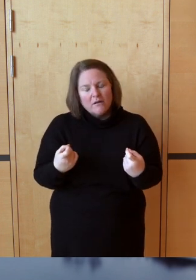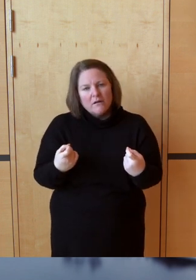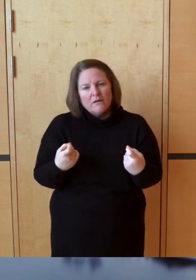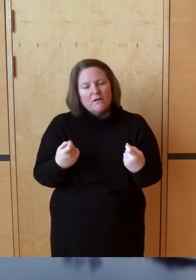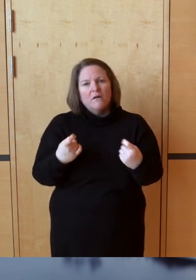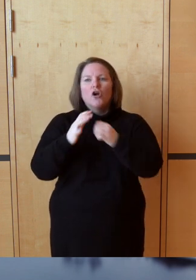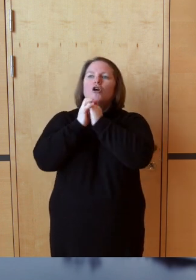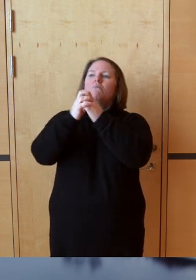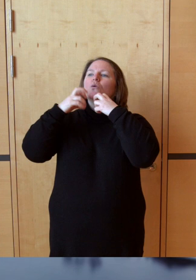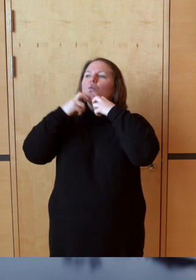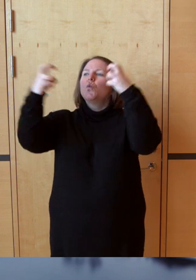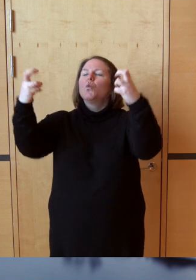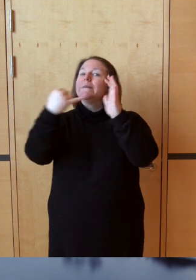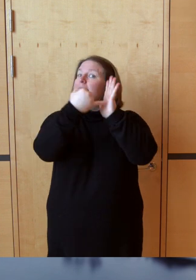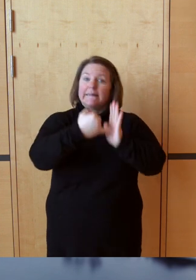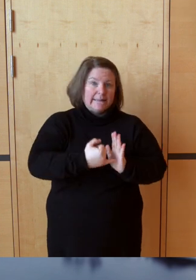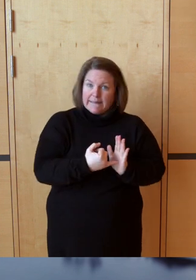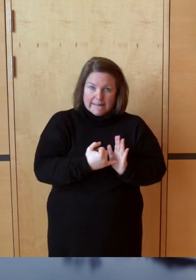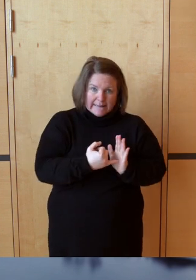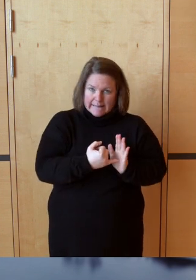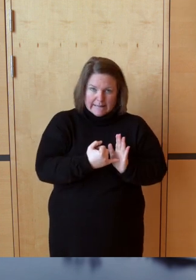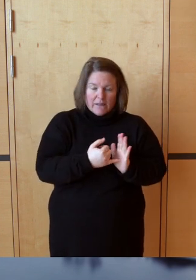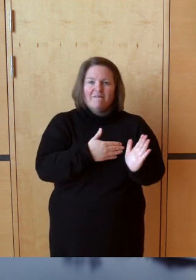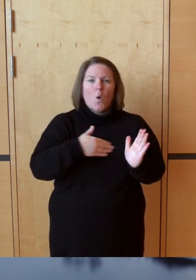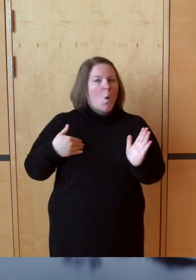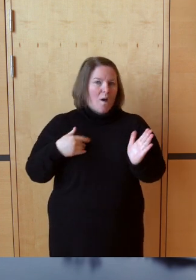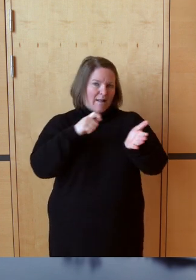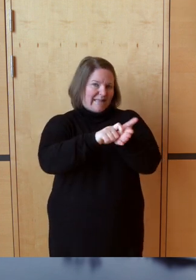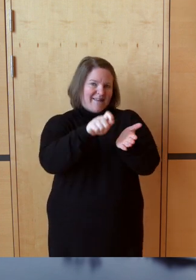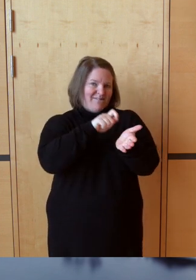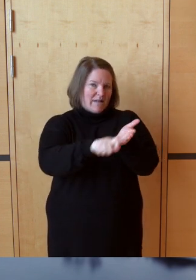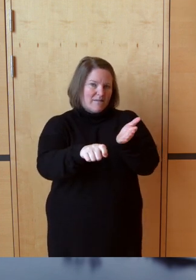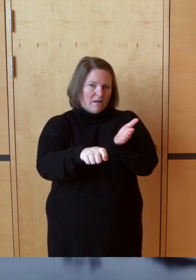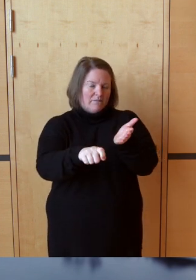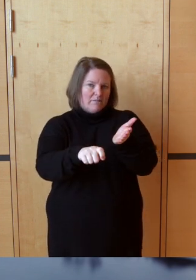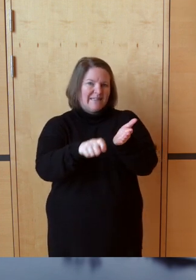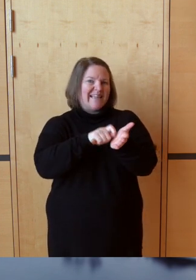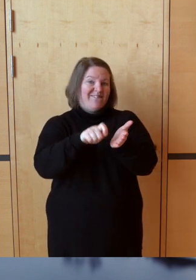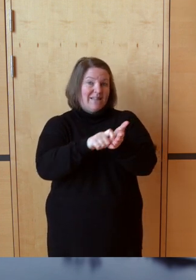Utrymde inte i den skrivelse som Vi eventuellt kommer att anta nu idag